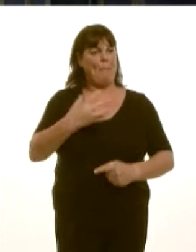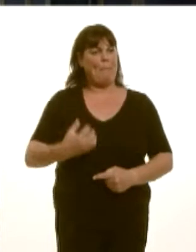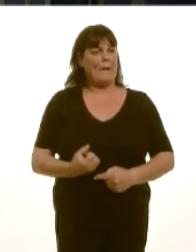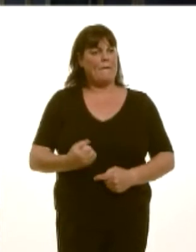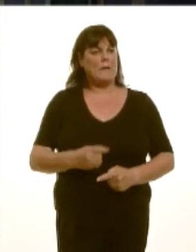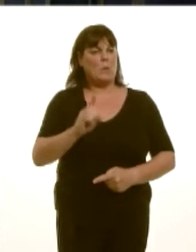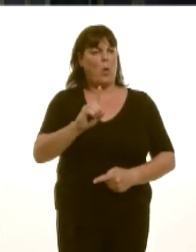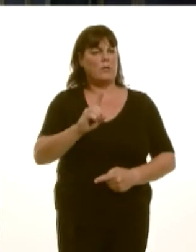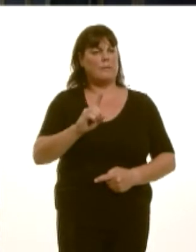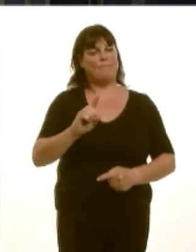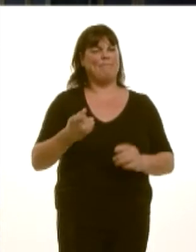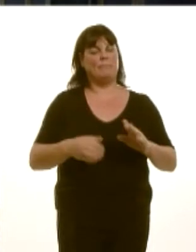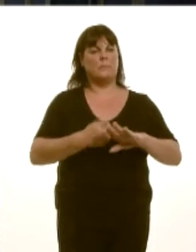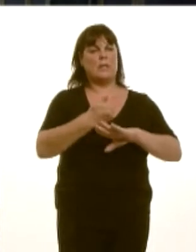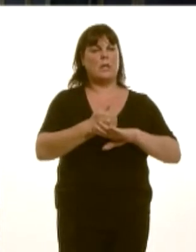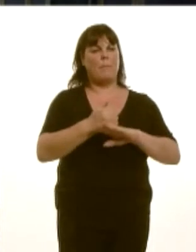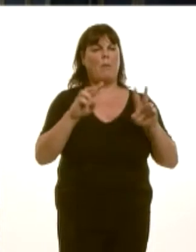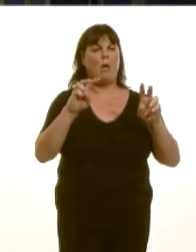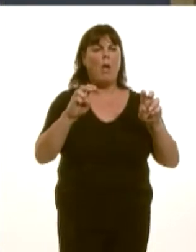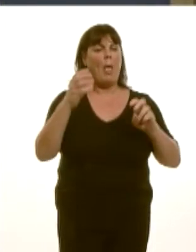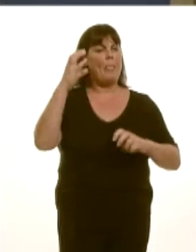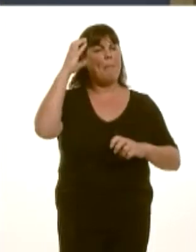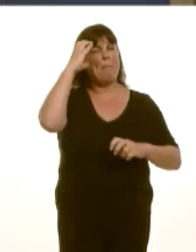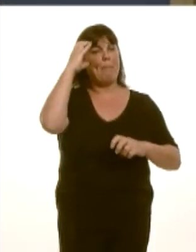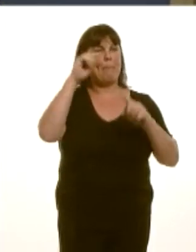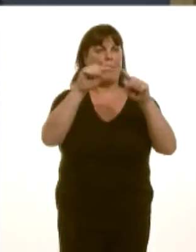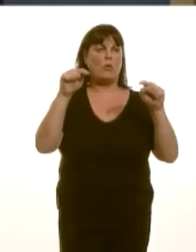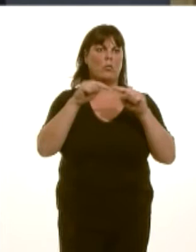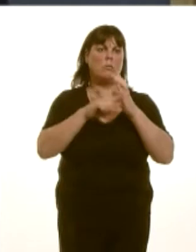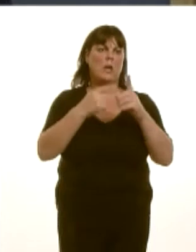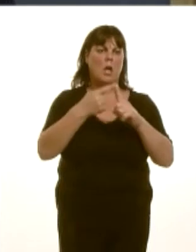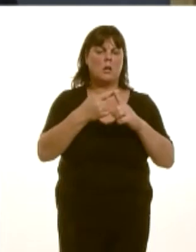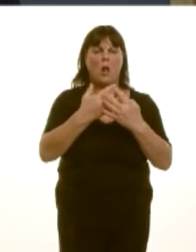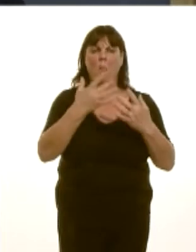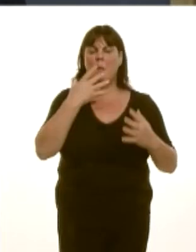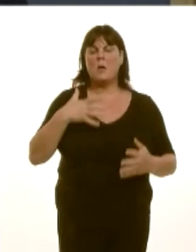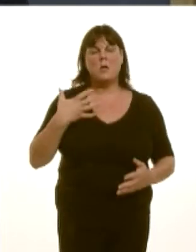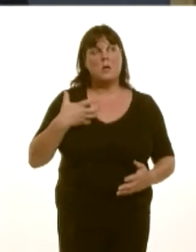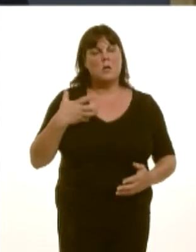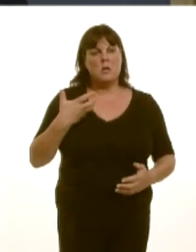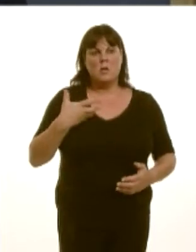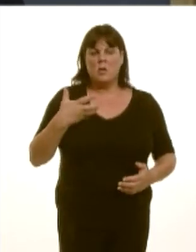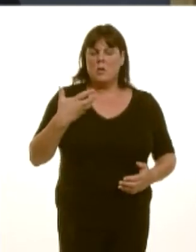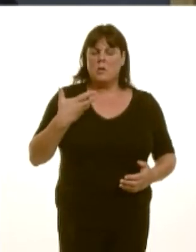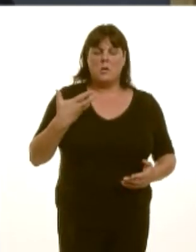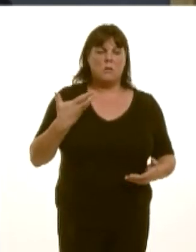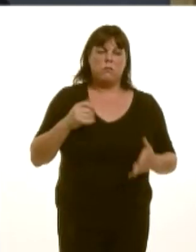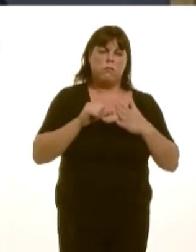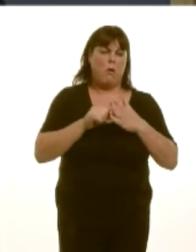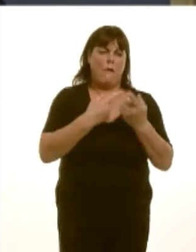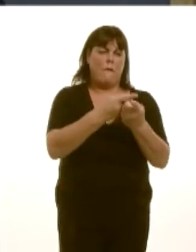A yw’r Llywodraeth wedi gwneud astudiaeth i weld faint o bobl sydd wedi cael eu heffeithio